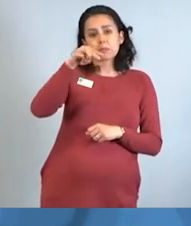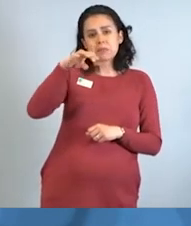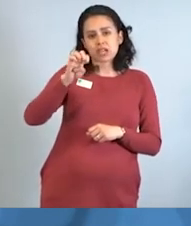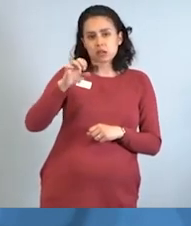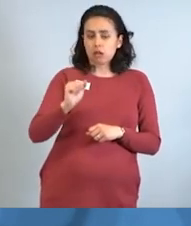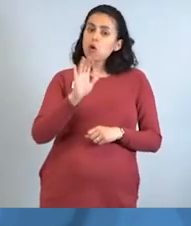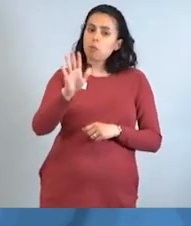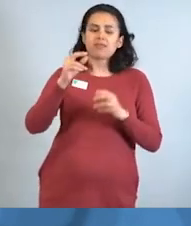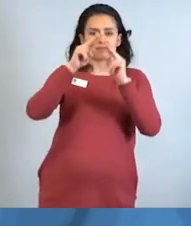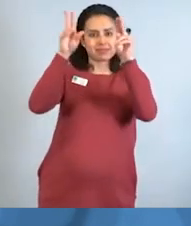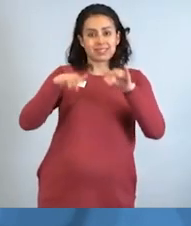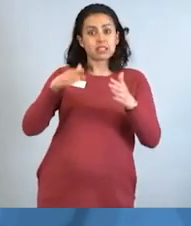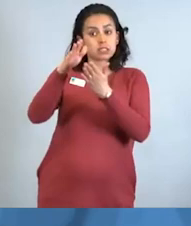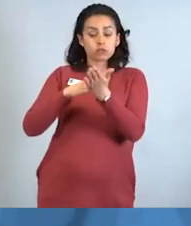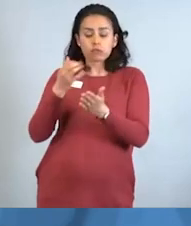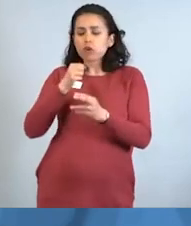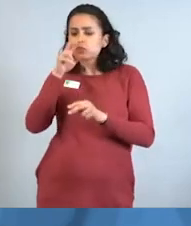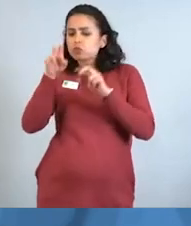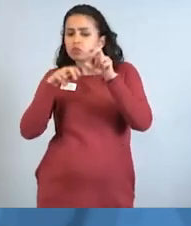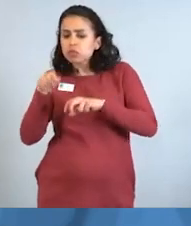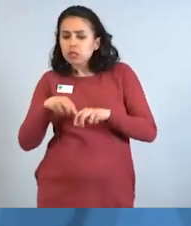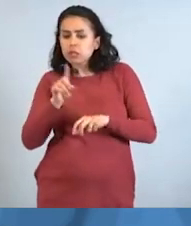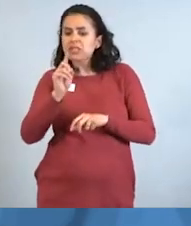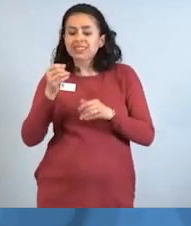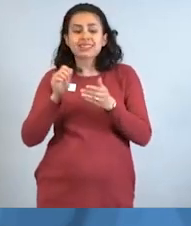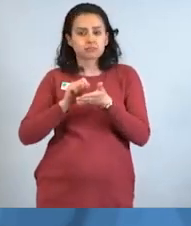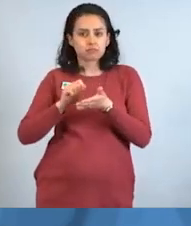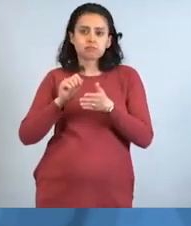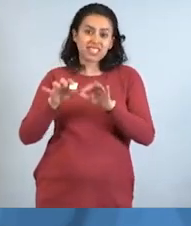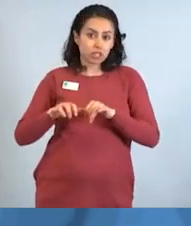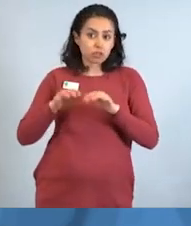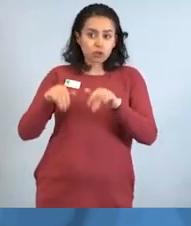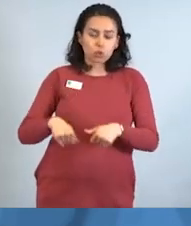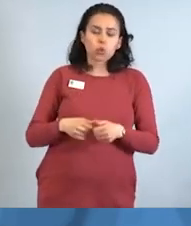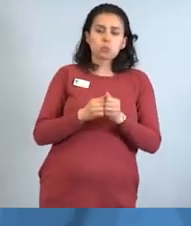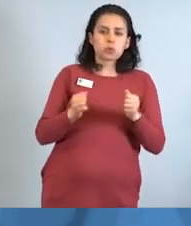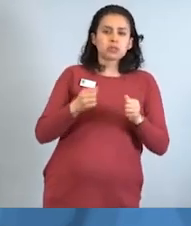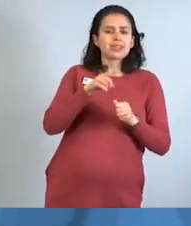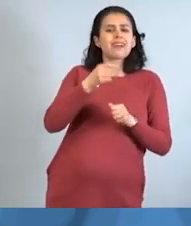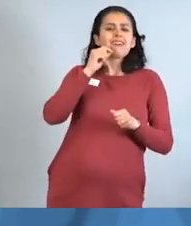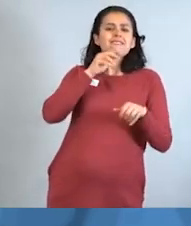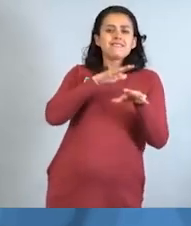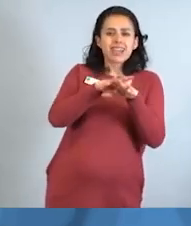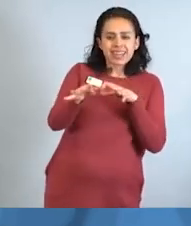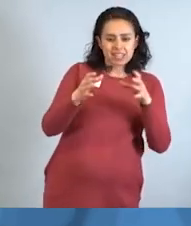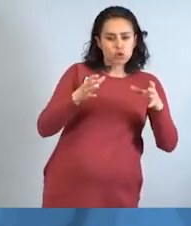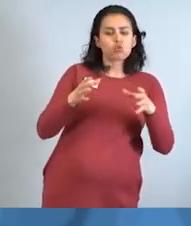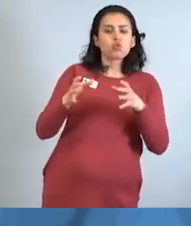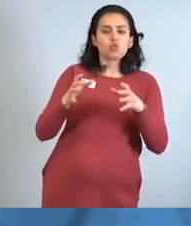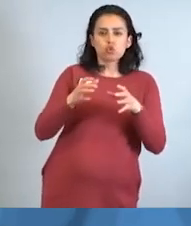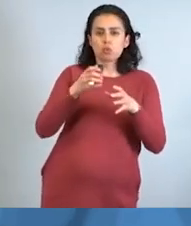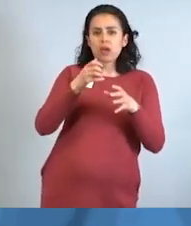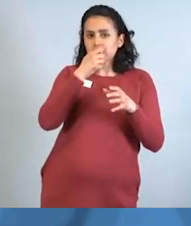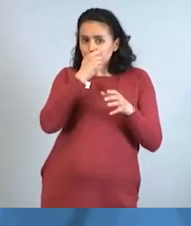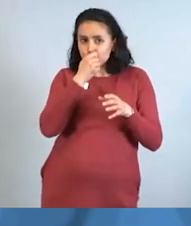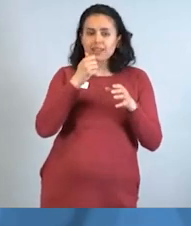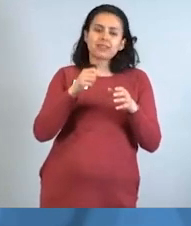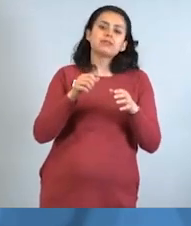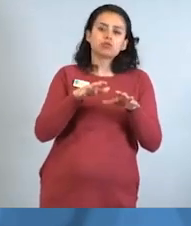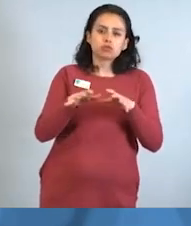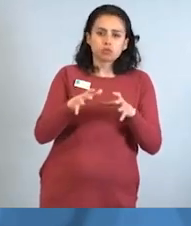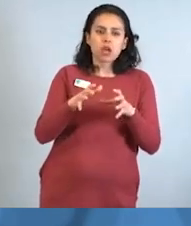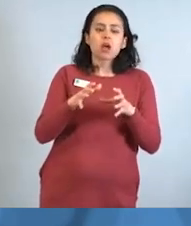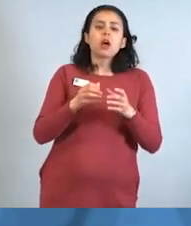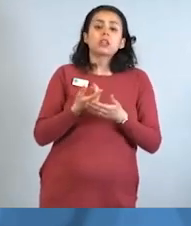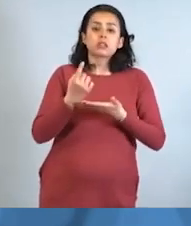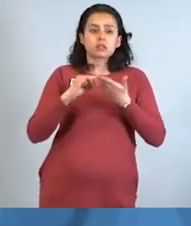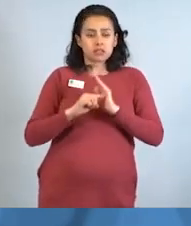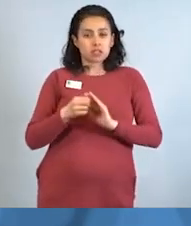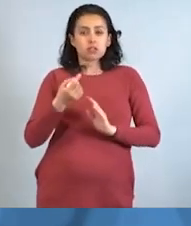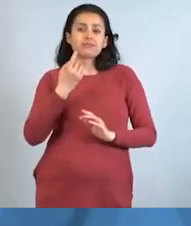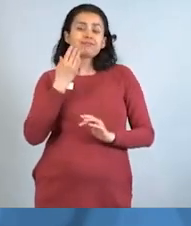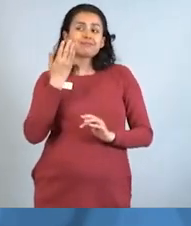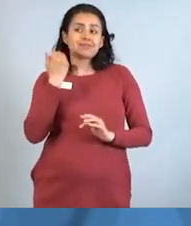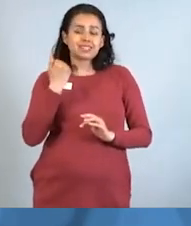Verihyytymähäiriöistä on tullut viime viikolla kaksi tuoretta julkaisua, Saksasta, Itävallasta ja Norjasta.